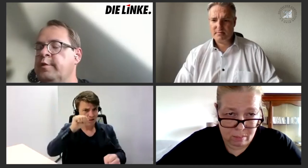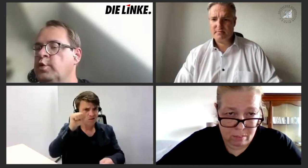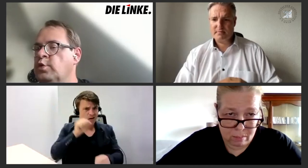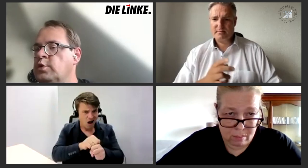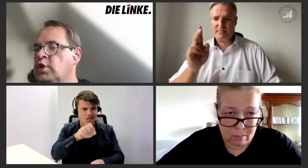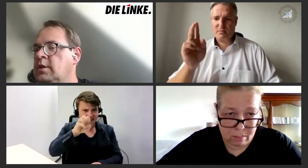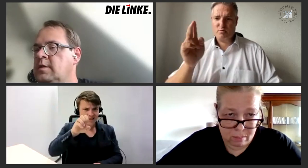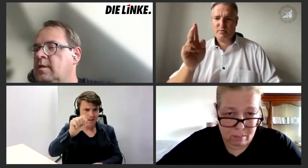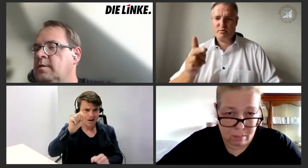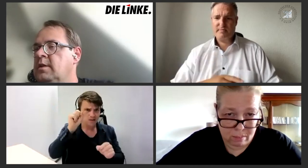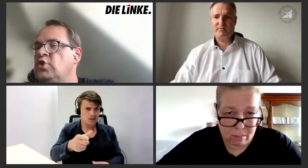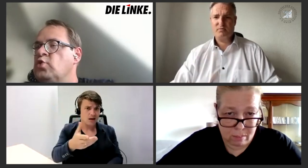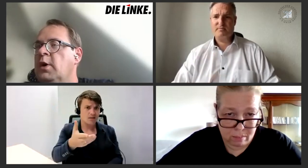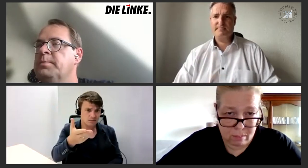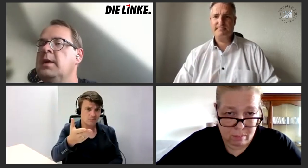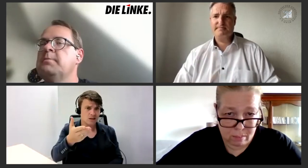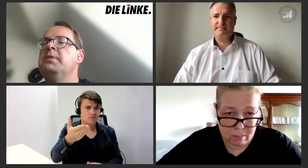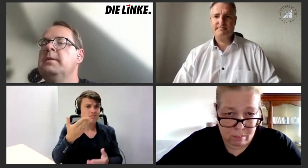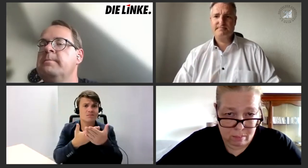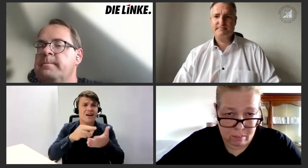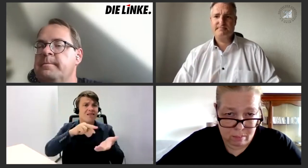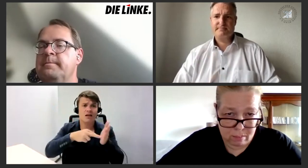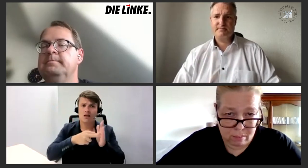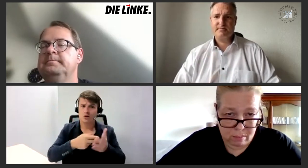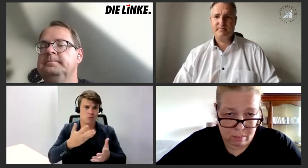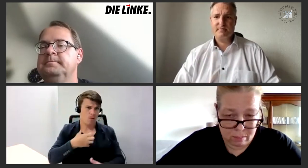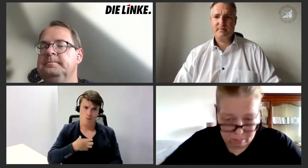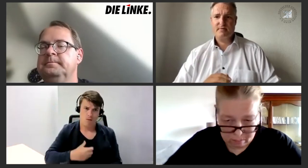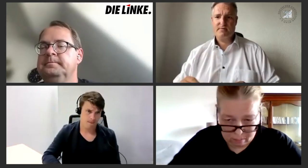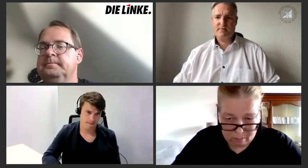Nutzern per SMS zur verfügung zu stellen, das ist überhaupt kein Problem. - Ja, ja!